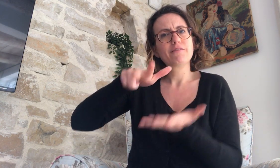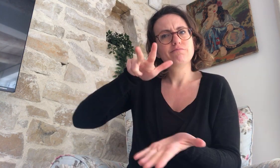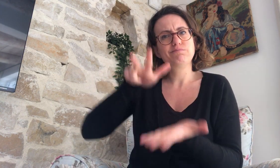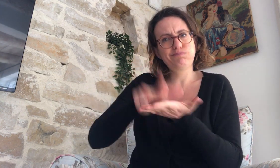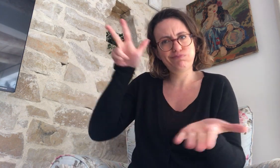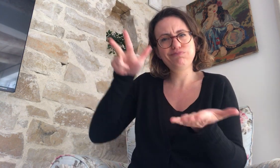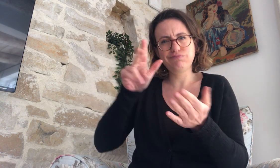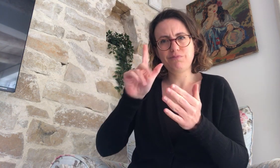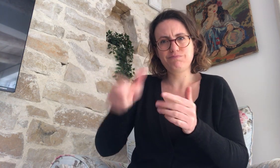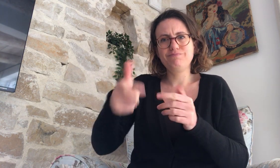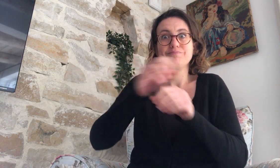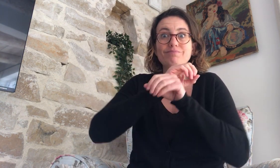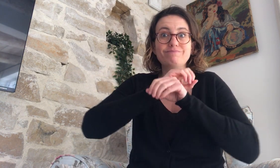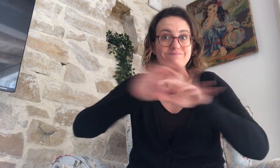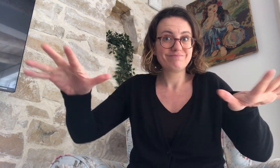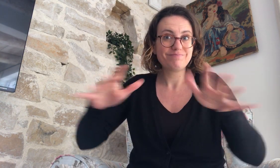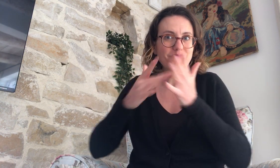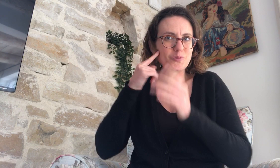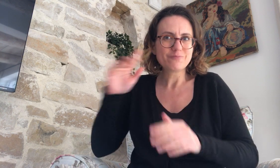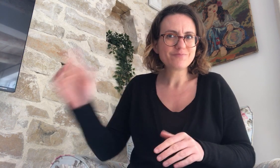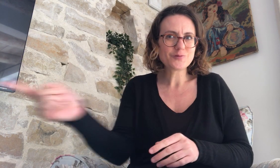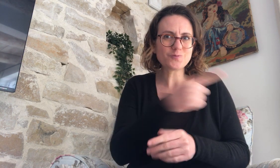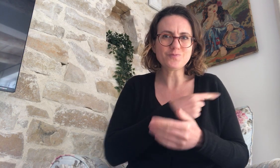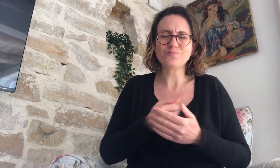et valider la diffusion pour vous tous !